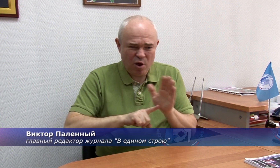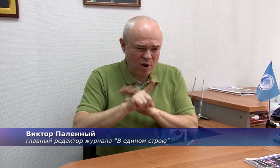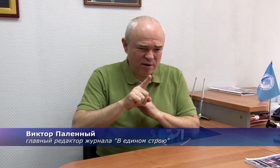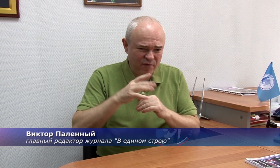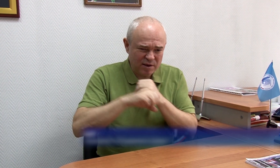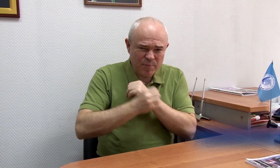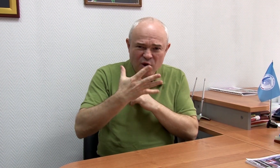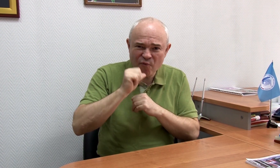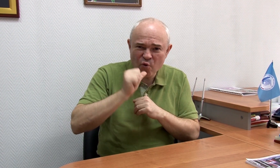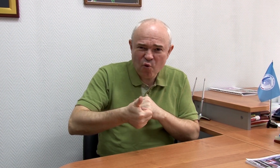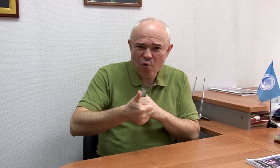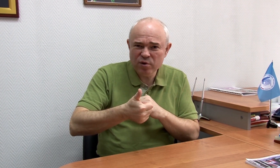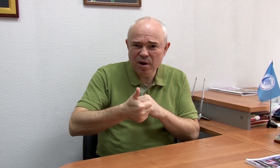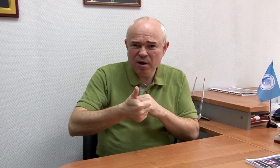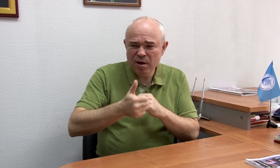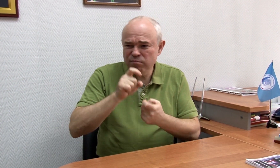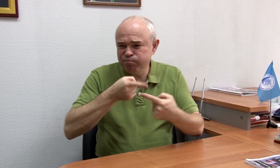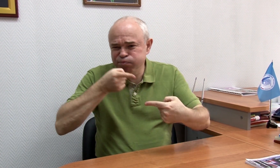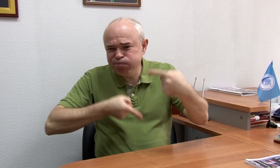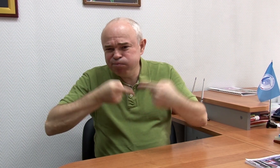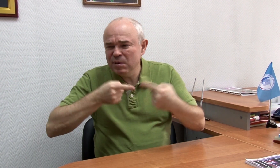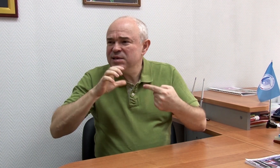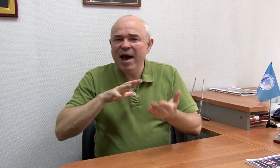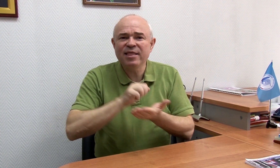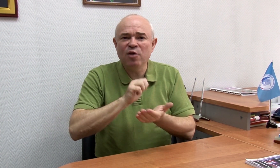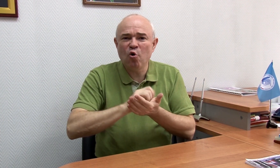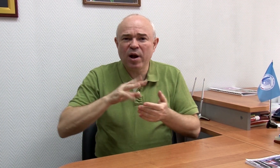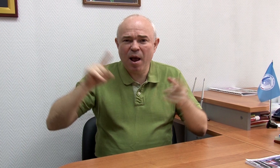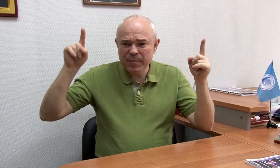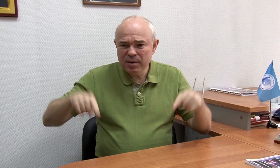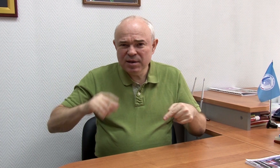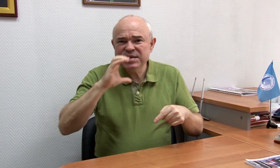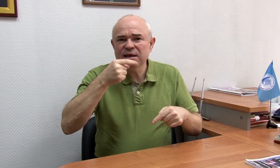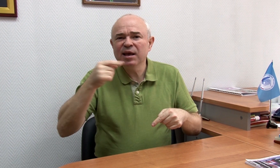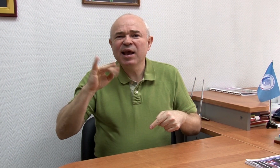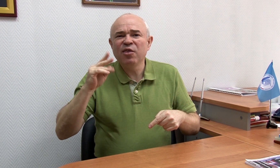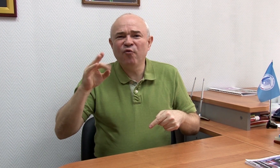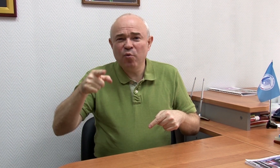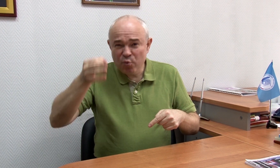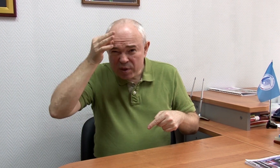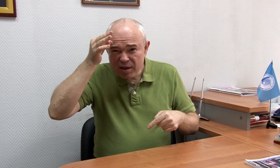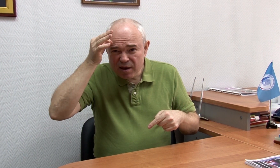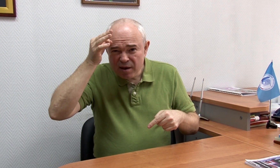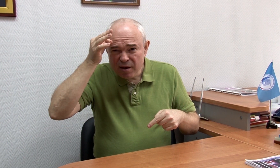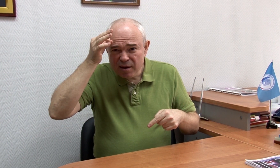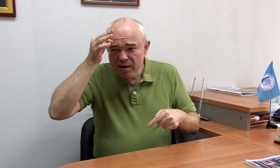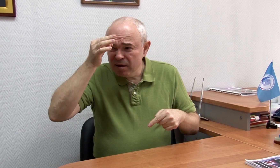Всё началось в конце 2015 года. Это было противостояние с арендаторами "С-инфо". Помните?